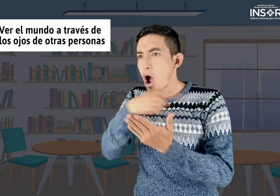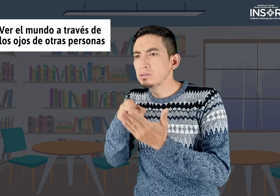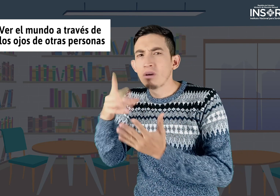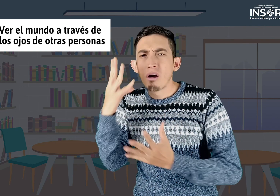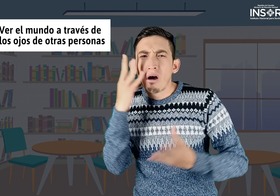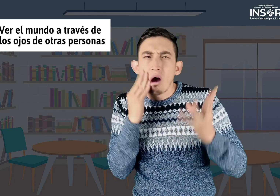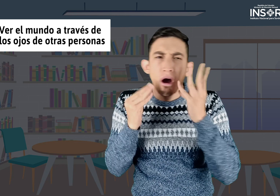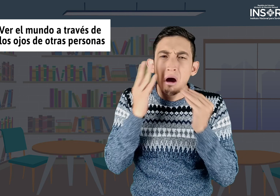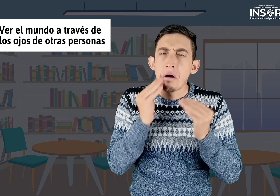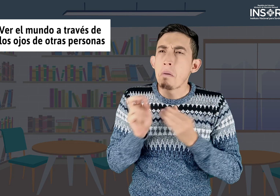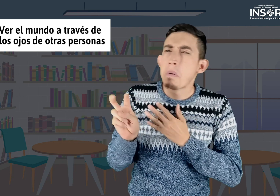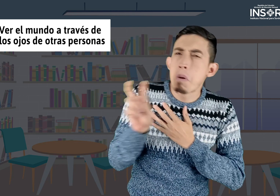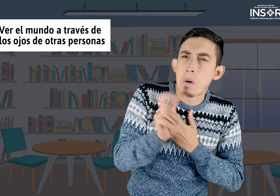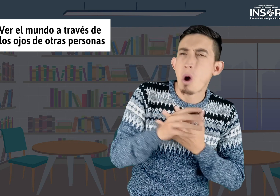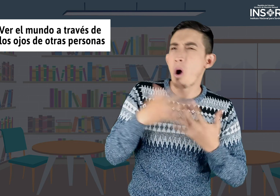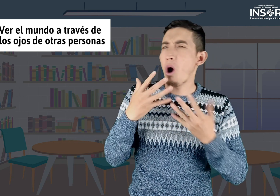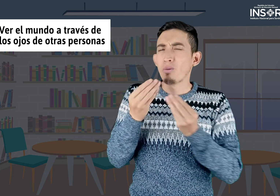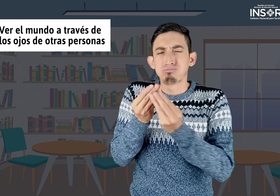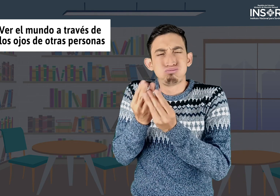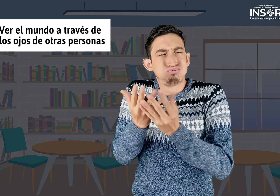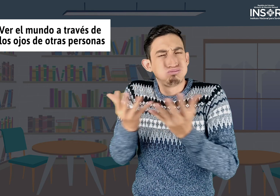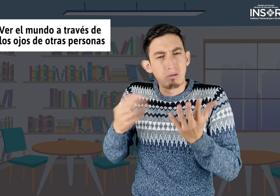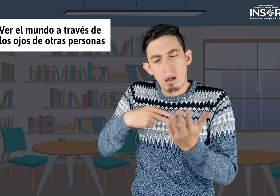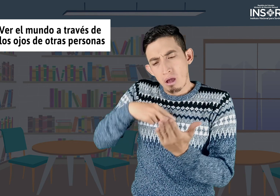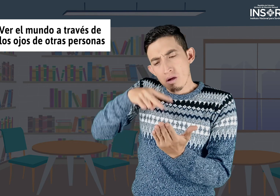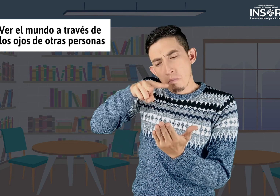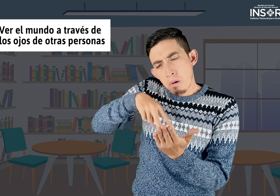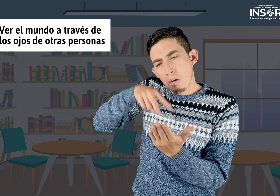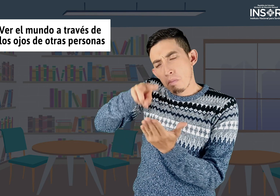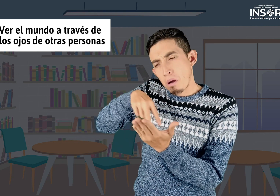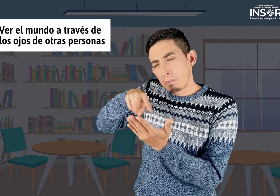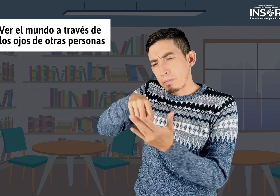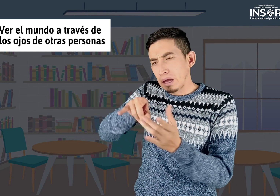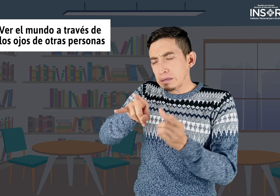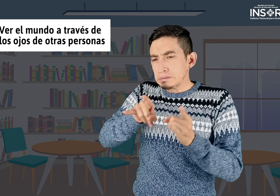o quienes nos cuentan experiencias de aventura, entre otros.